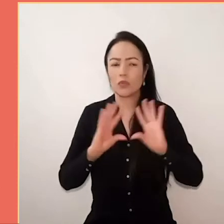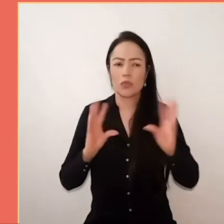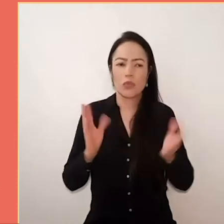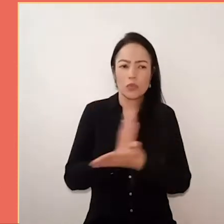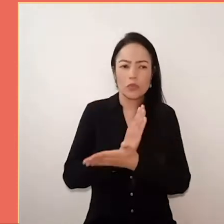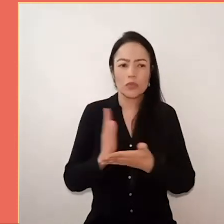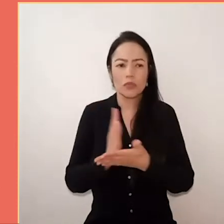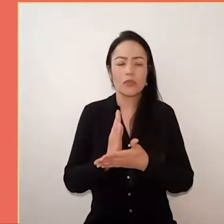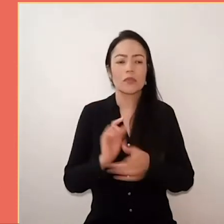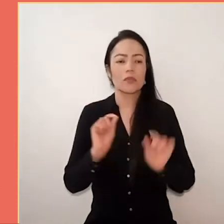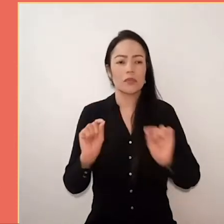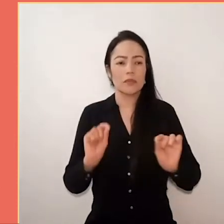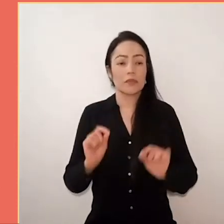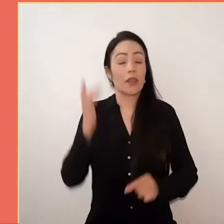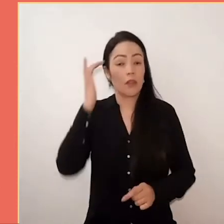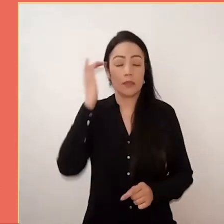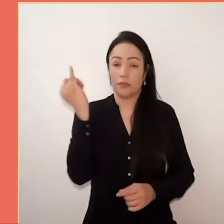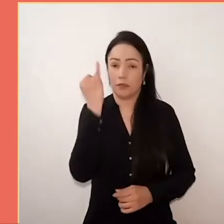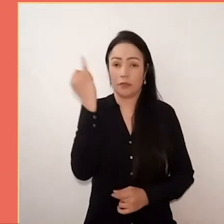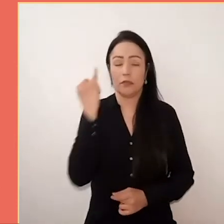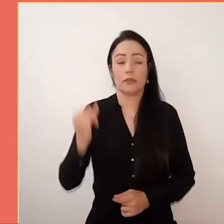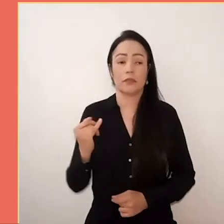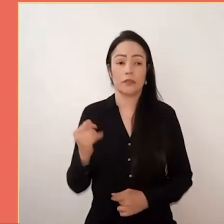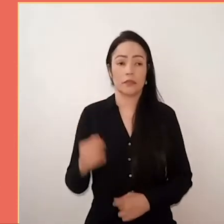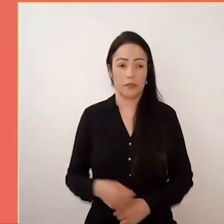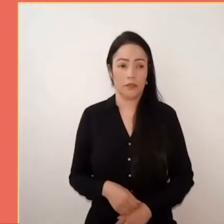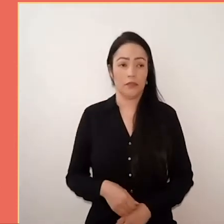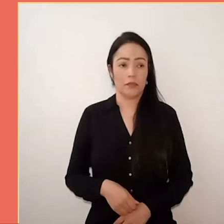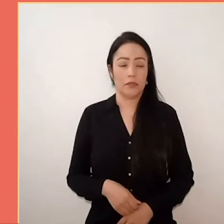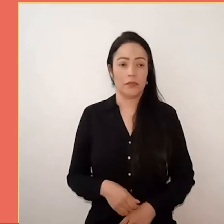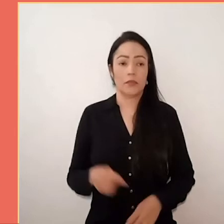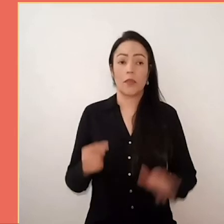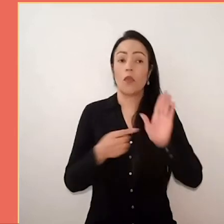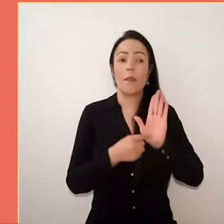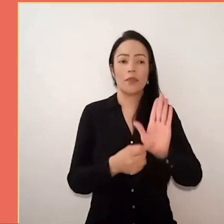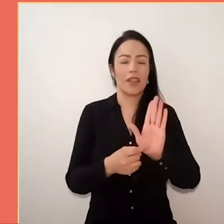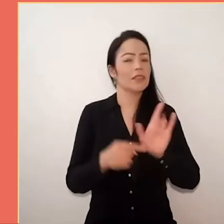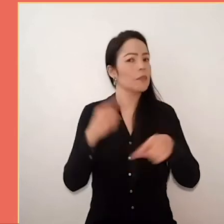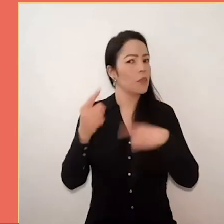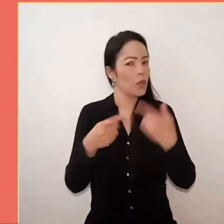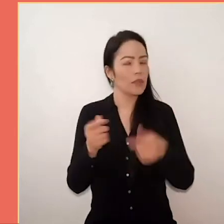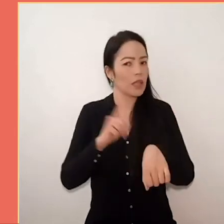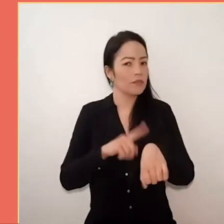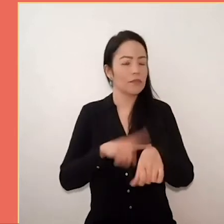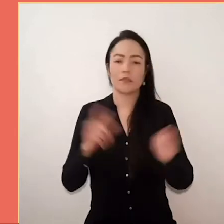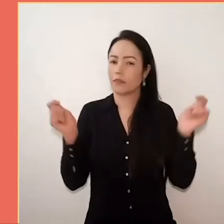que eu acho fundamentais, eu só vou… apontar, depois se der tempo a gente retoma.